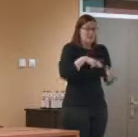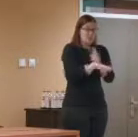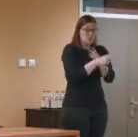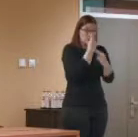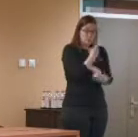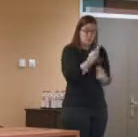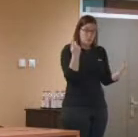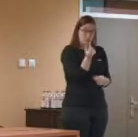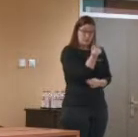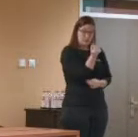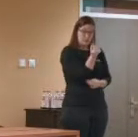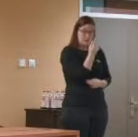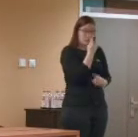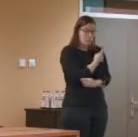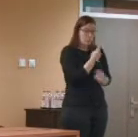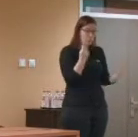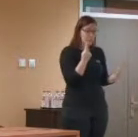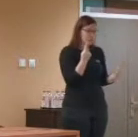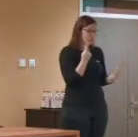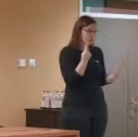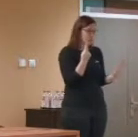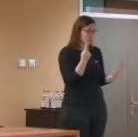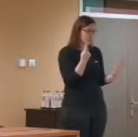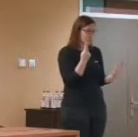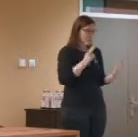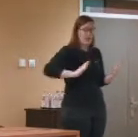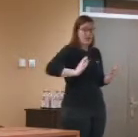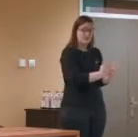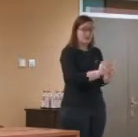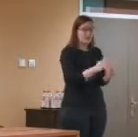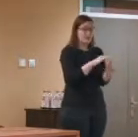castigar a estos medios de comunicación independientes, o aquellos que no tenían